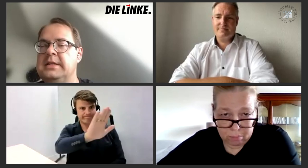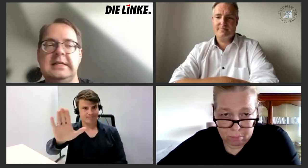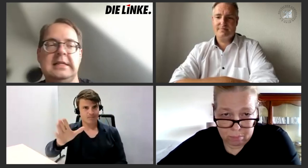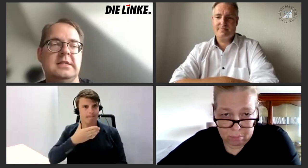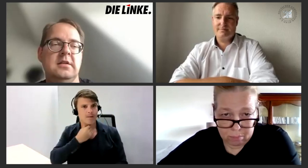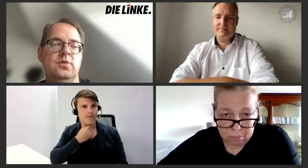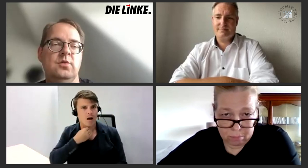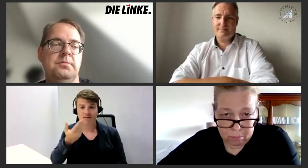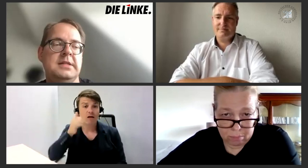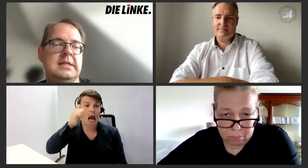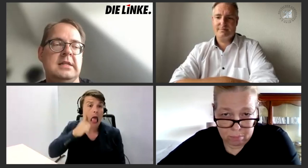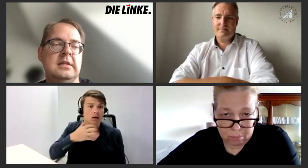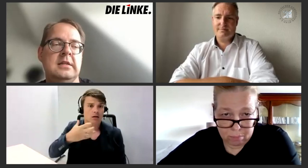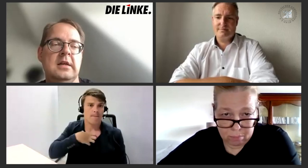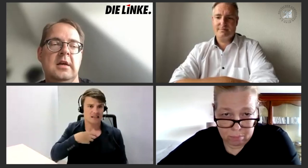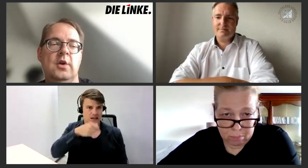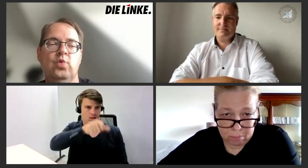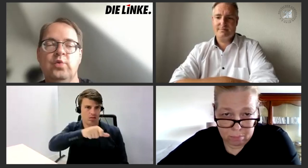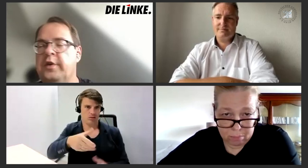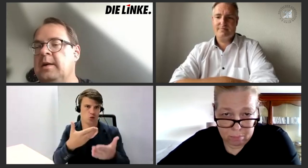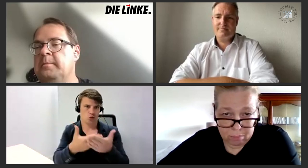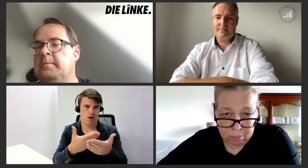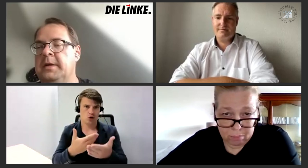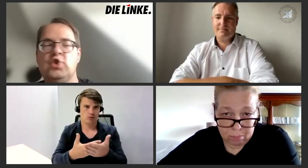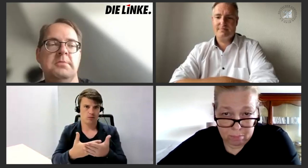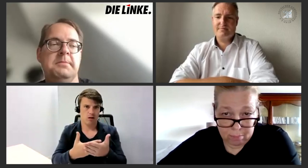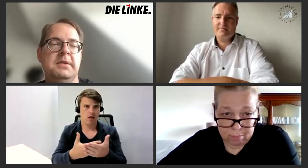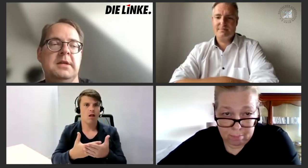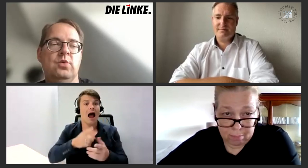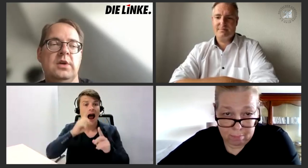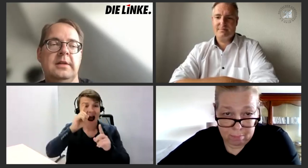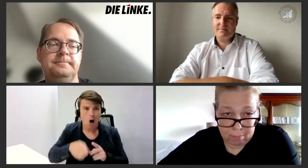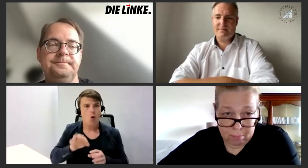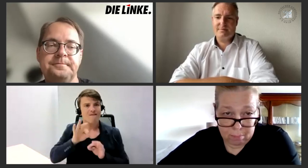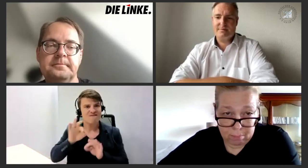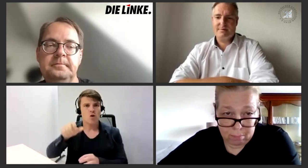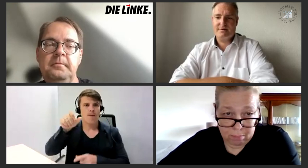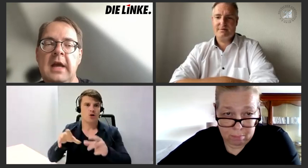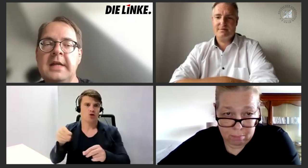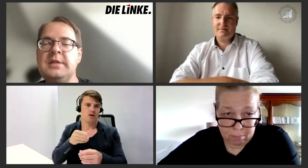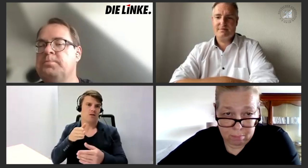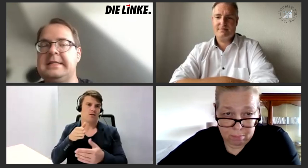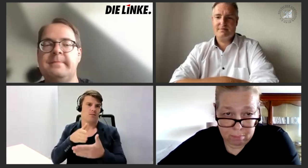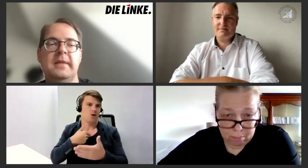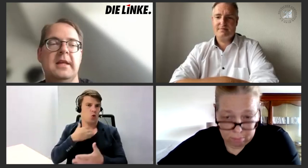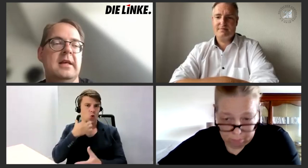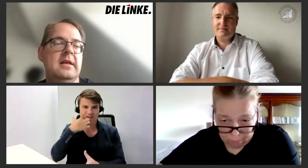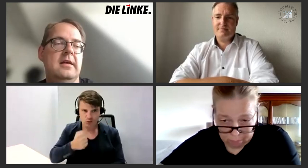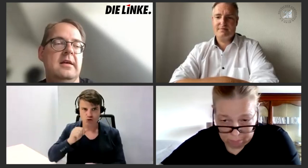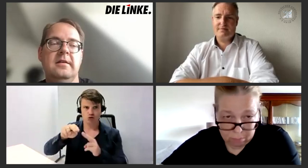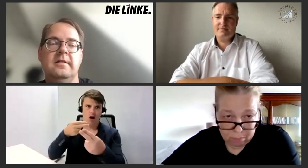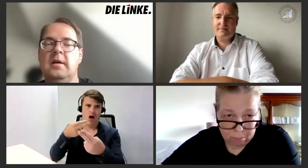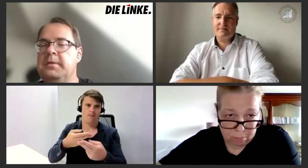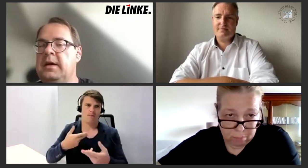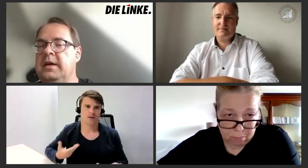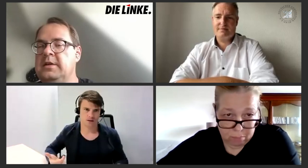auch von älteren Patientinnen und Patienten und vor allem Menschen mit Behinderungen anzupassen.